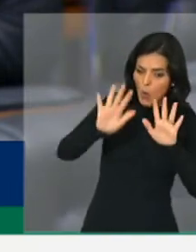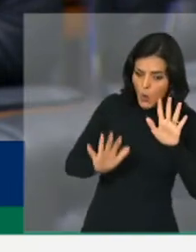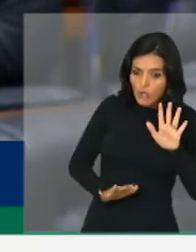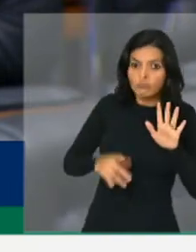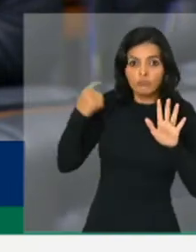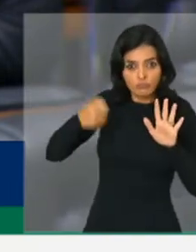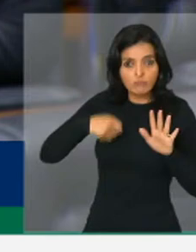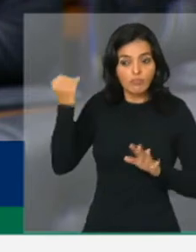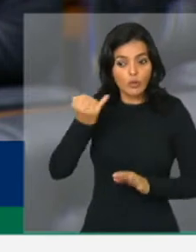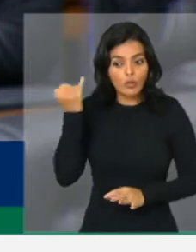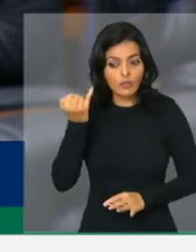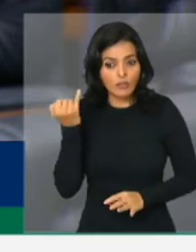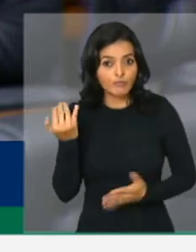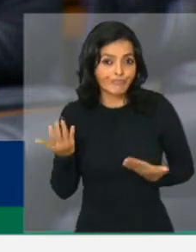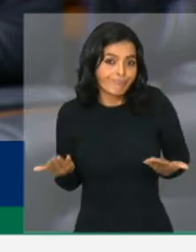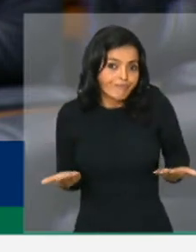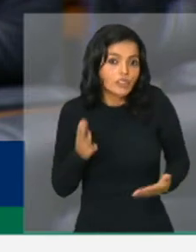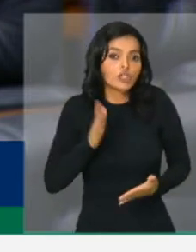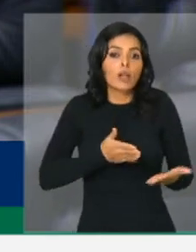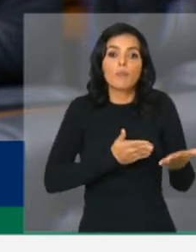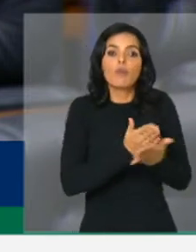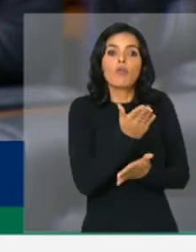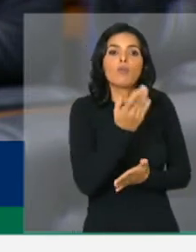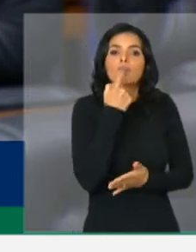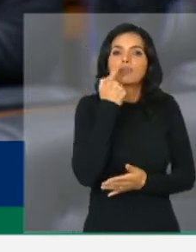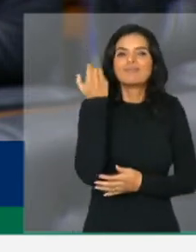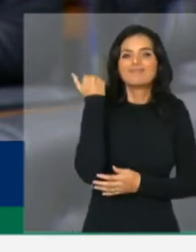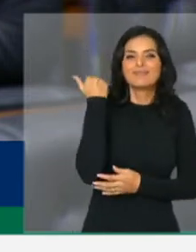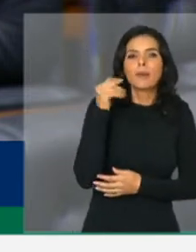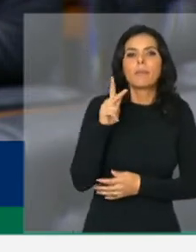TORNANDO UM ATAQUE AS REGIÕES NORTE E NORDESTE PORTANTO PSOL QUER SEGUIR DISCUTINDO